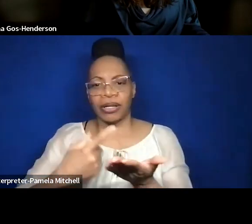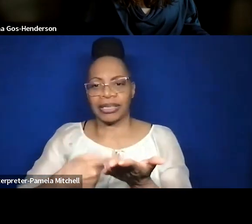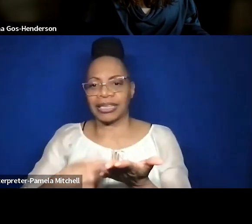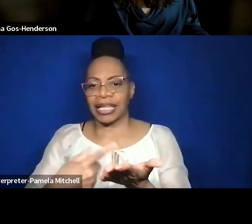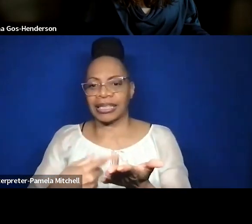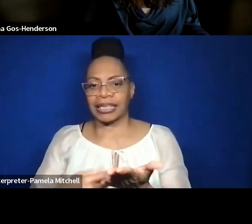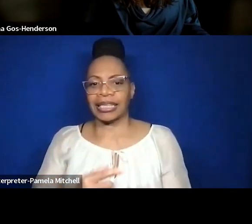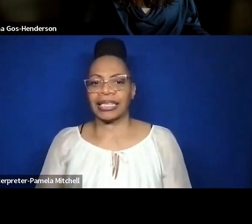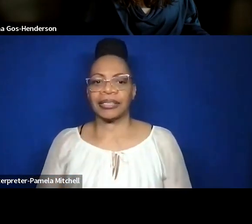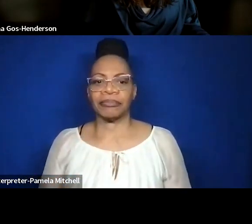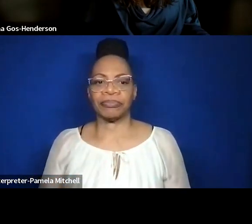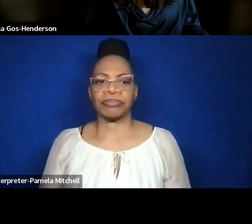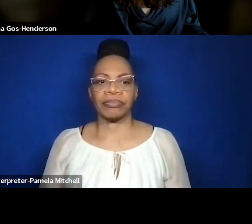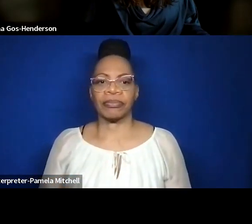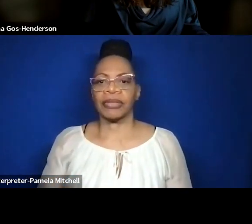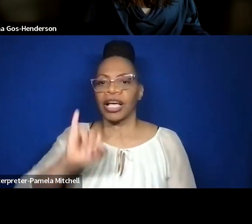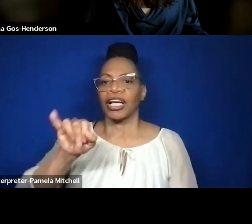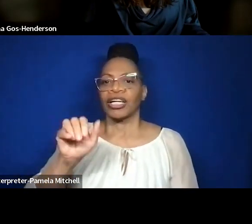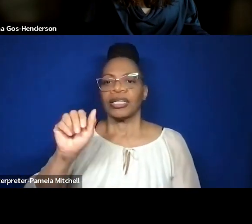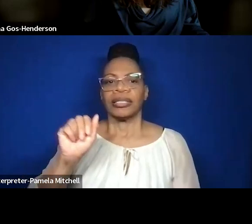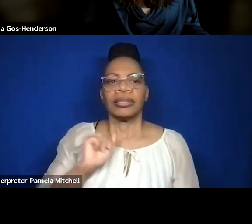[Jarita] Solo quiero decir, gracias... Oh, perdón.